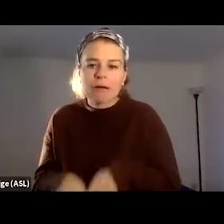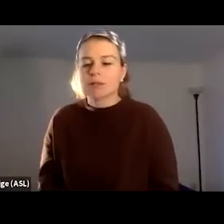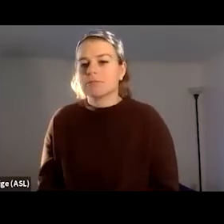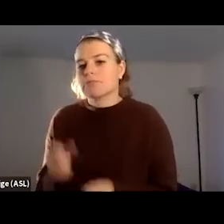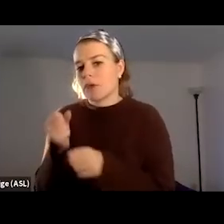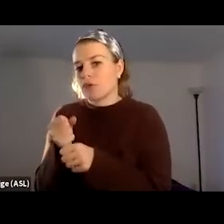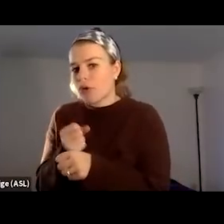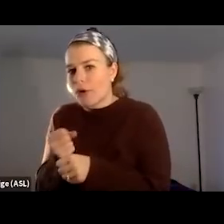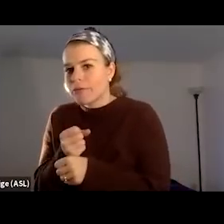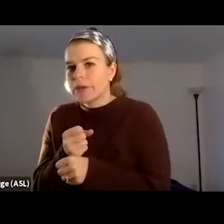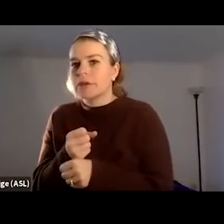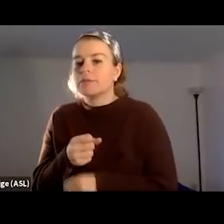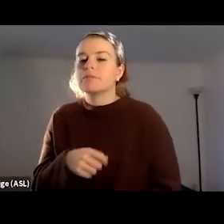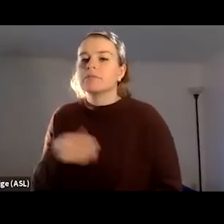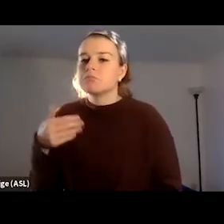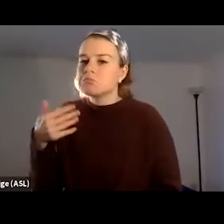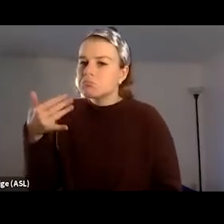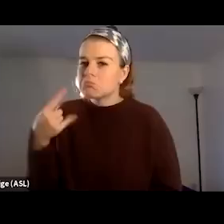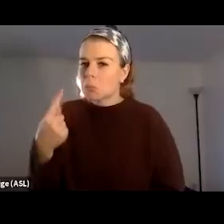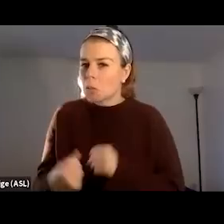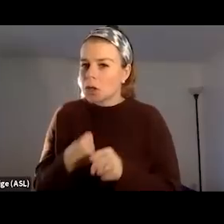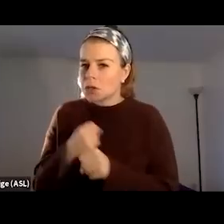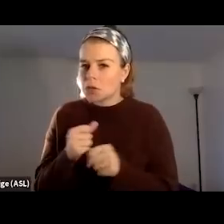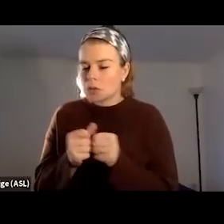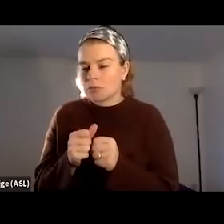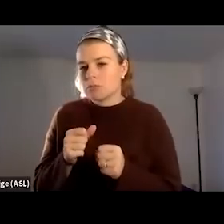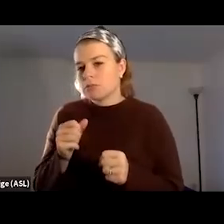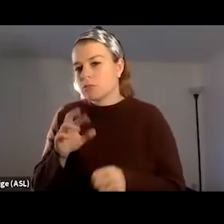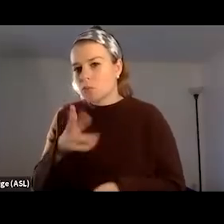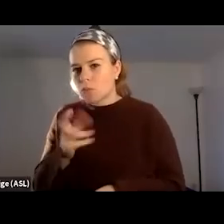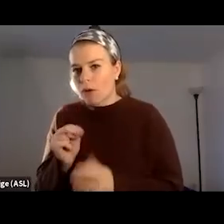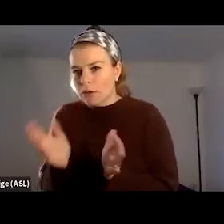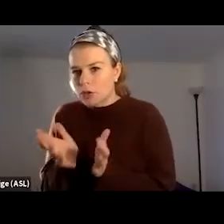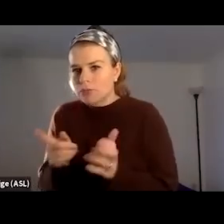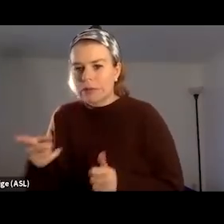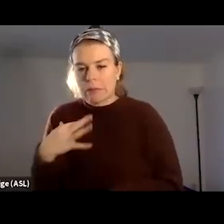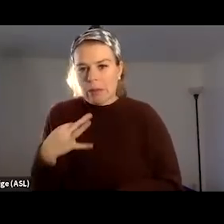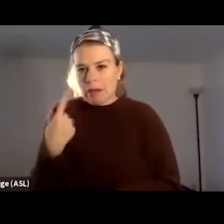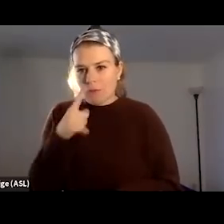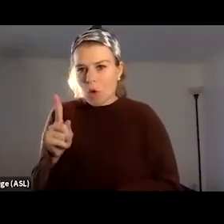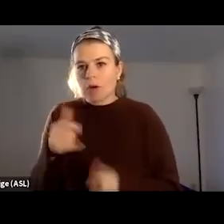A lo largo de aproximadamente un año con el apoyo de Ron, Jim solicitó y le otorgaron SSI,